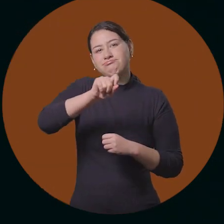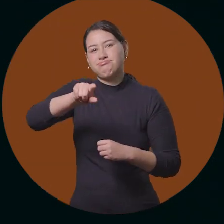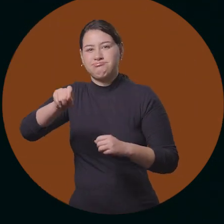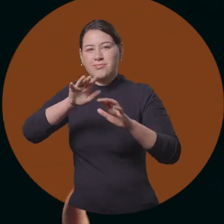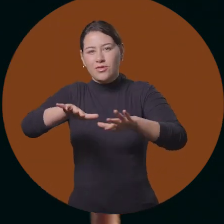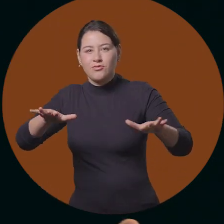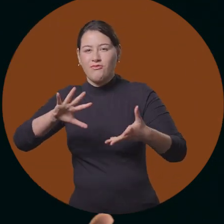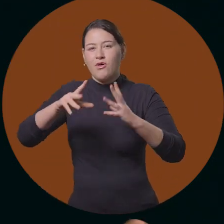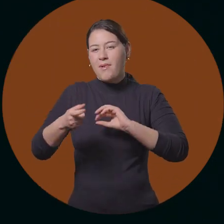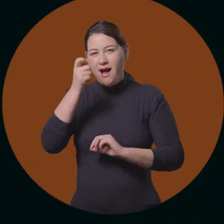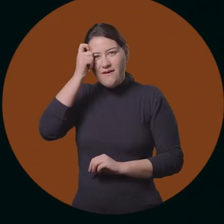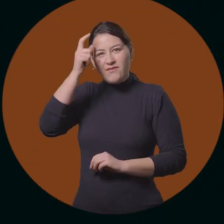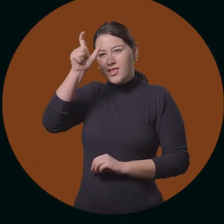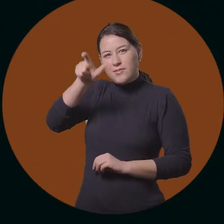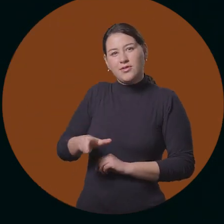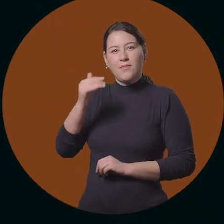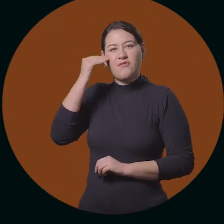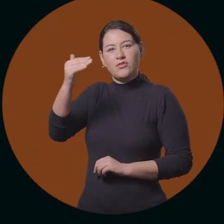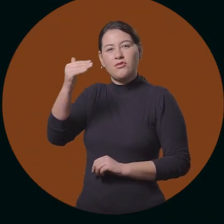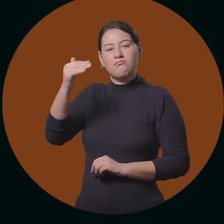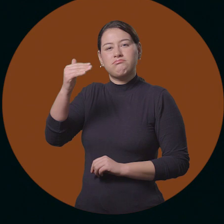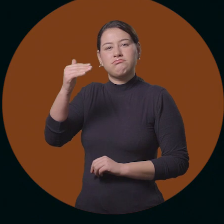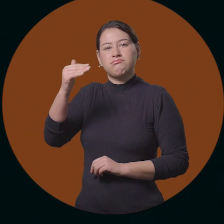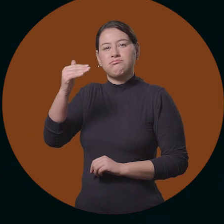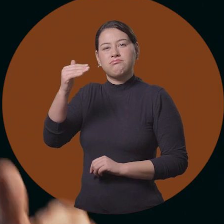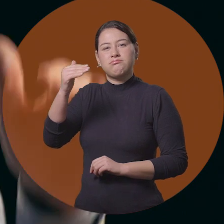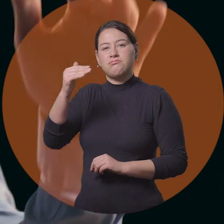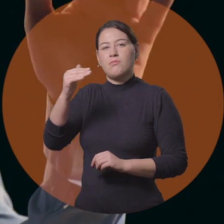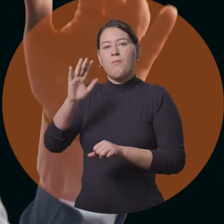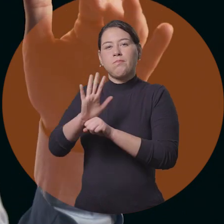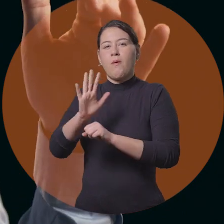Esa habilidad de un docente sería el non plus ultra, ¿no?